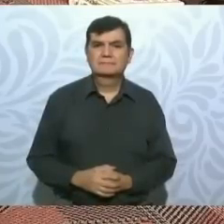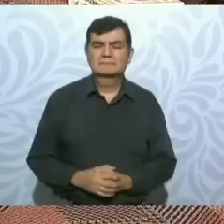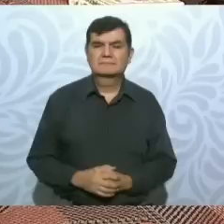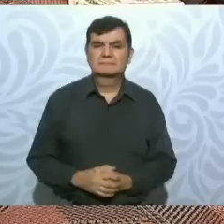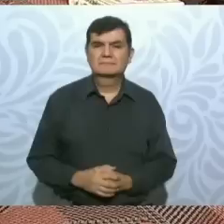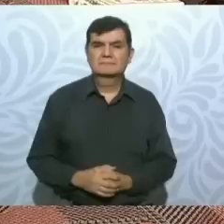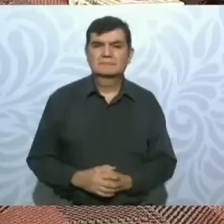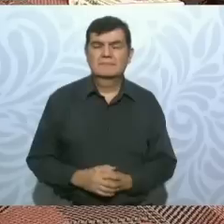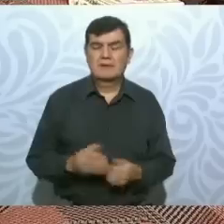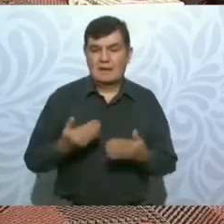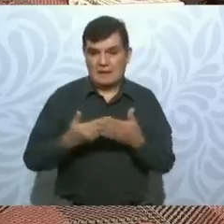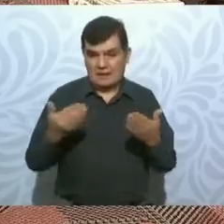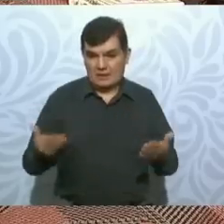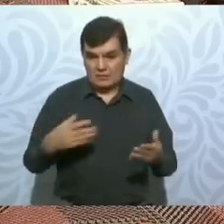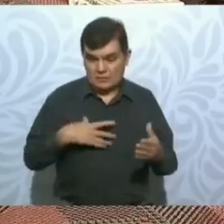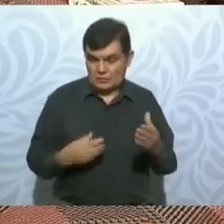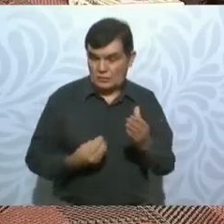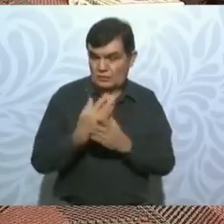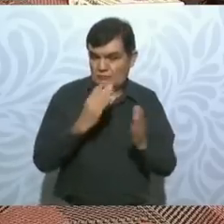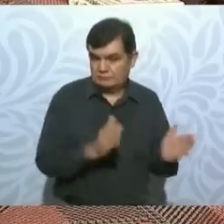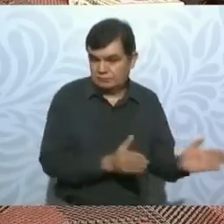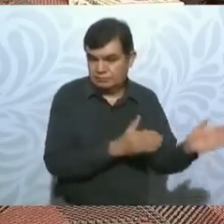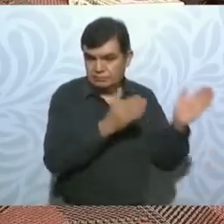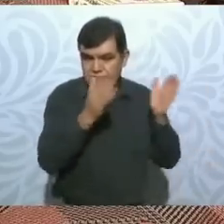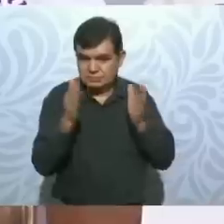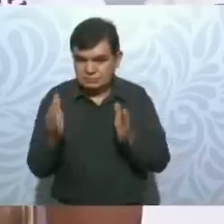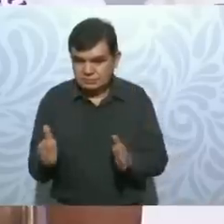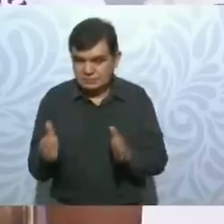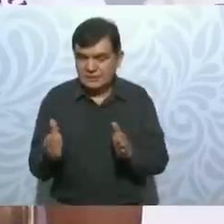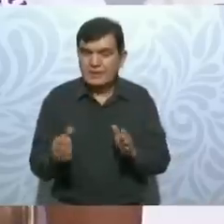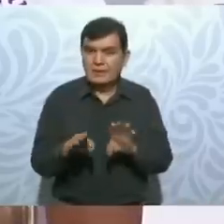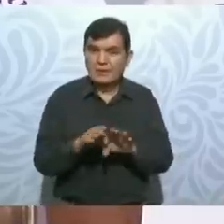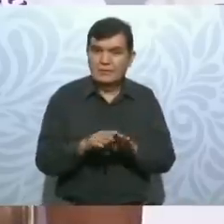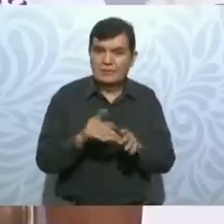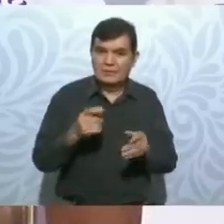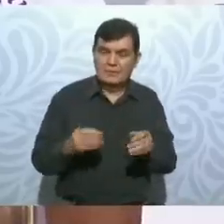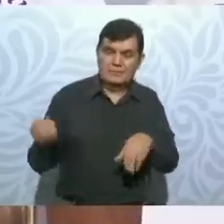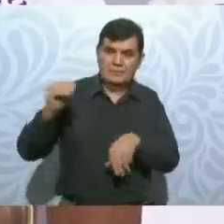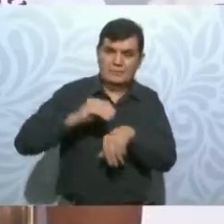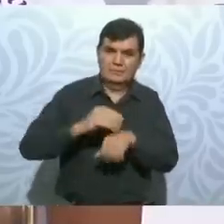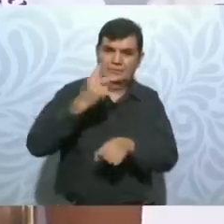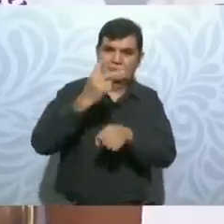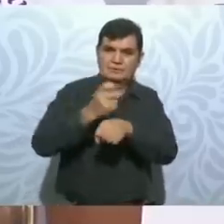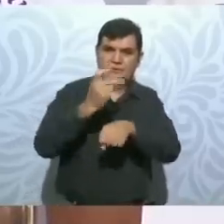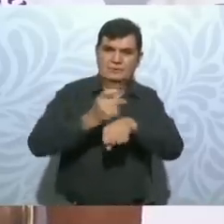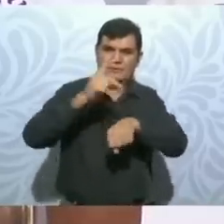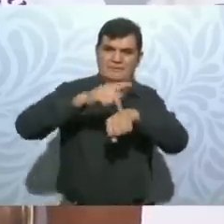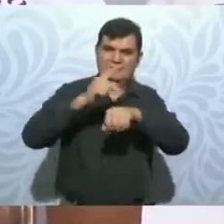ahora Estamos en una nueva etapa esa etapa la han denominado el segundo piso yo espero que